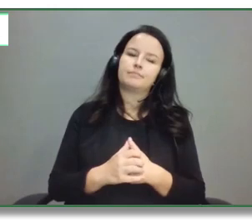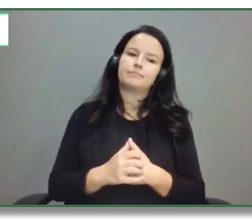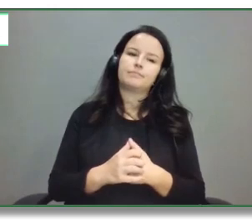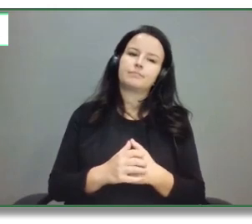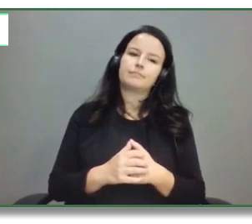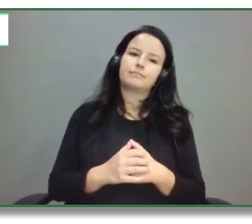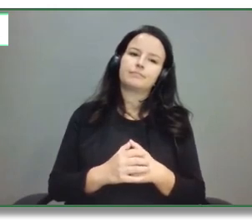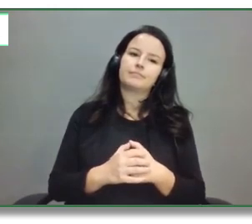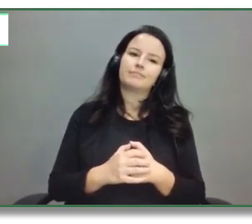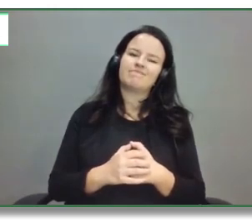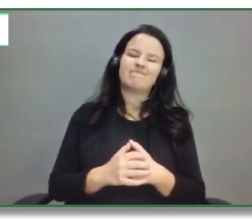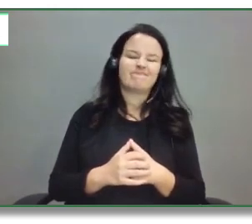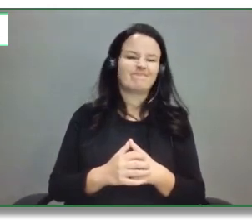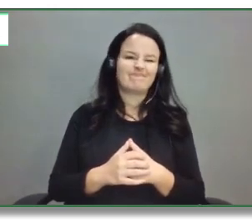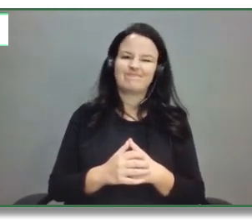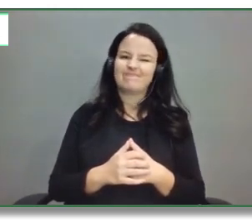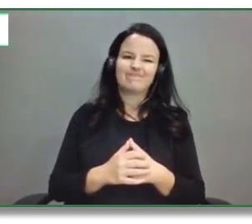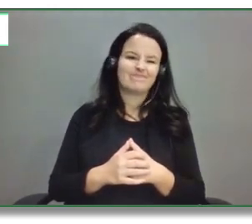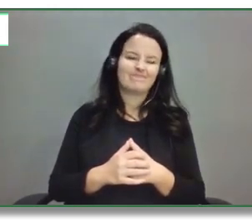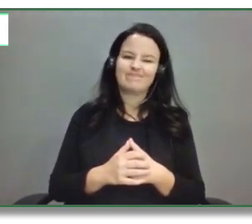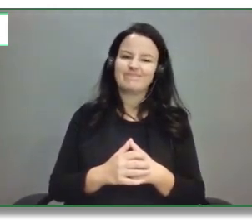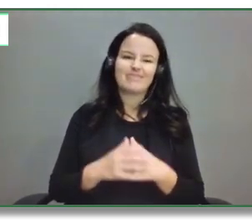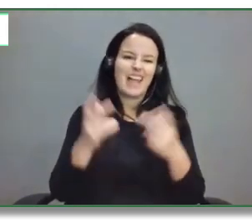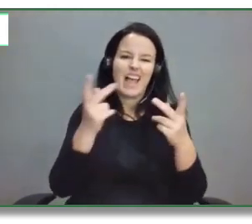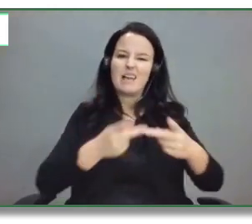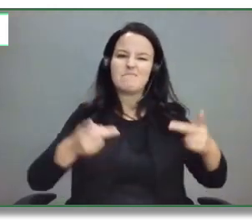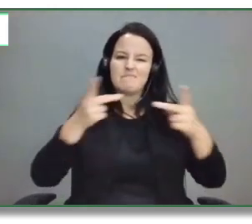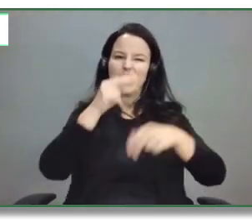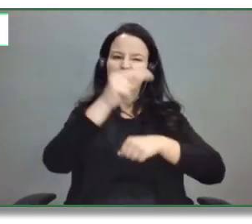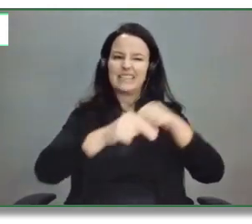malheureusement je n'ai pas pas visité